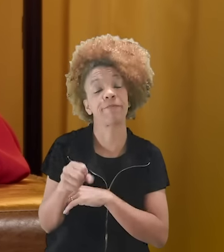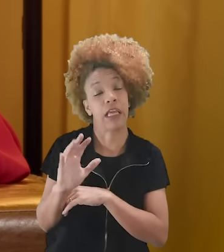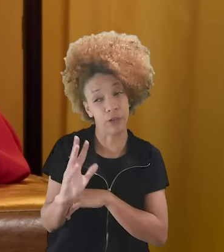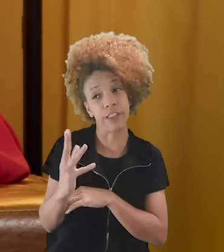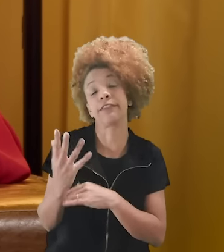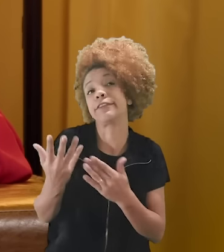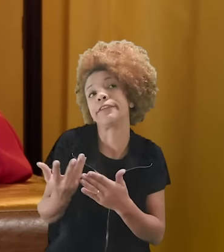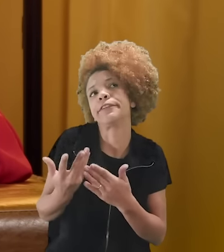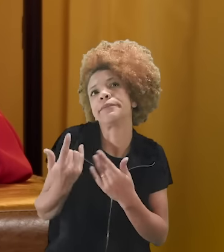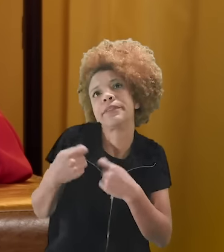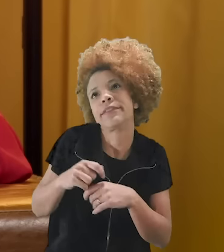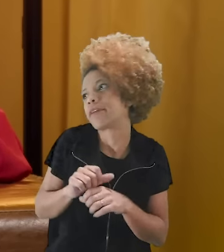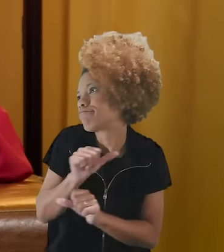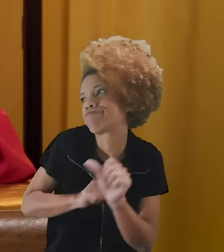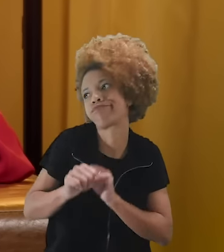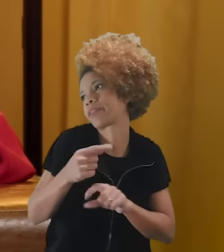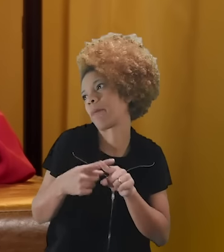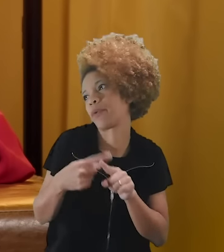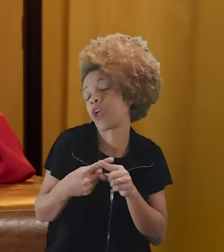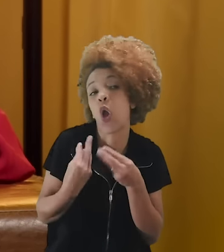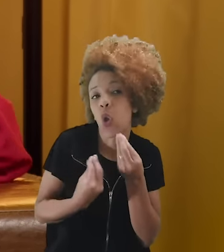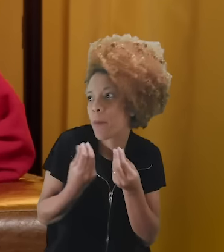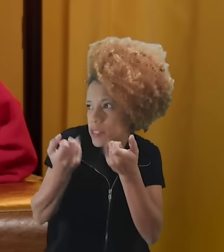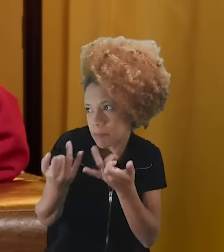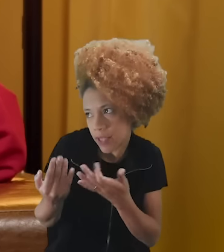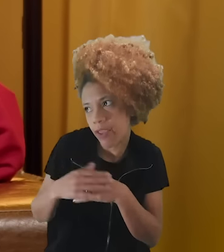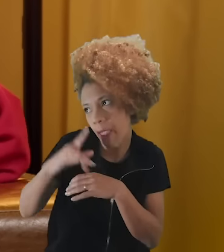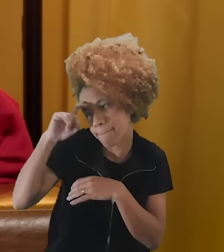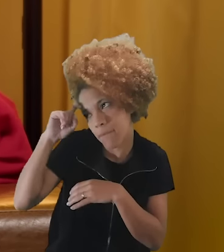muito e aí a gente tem que se virar porque Como Eu mencionei para você mal no começo a